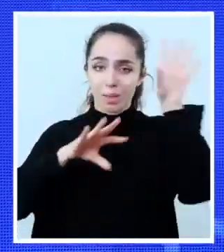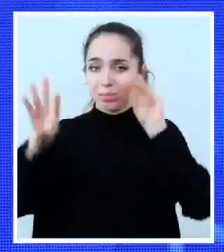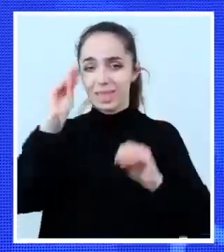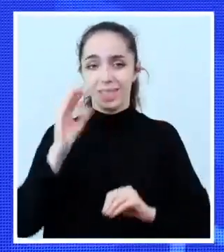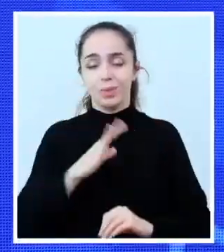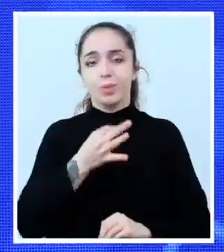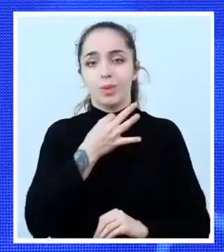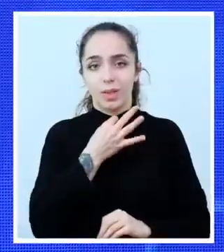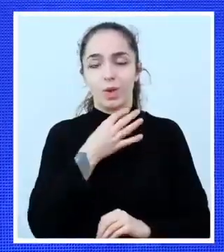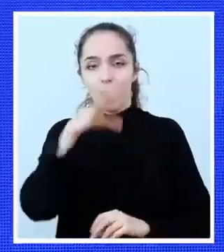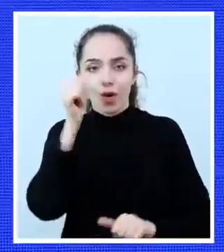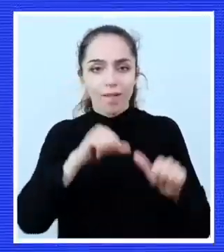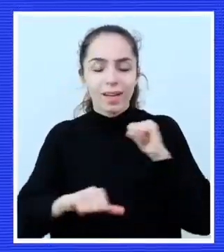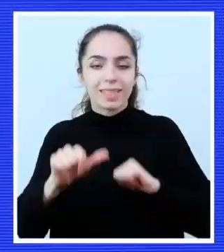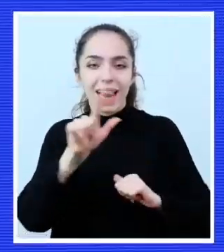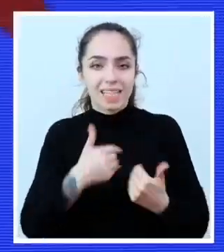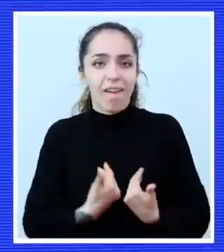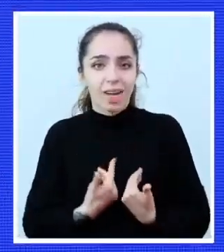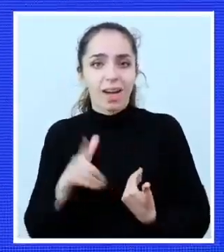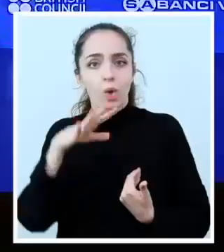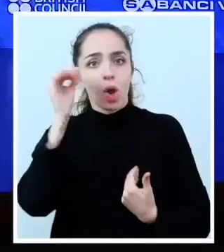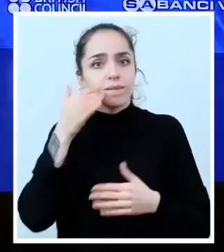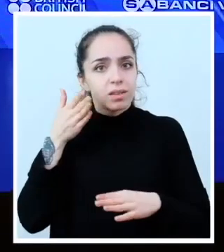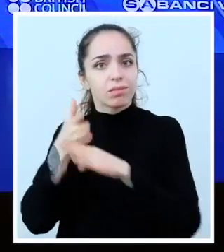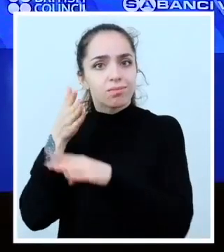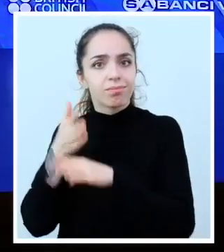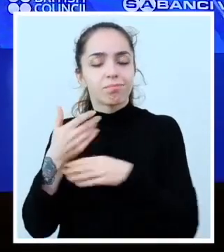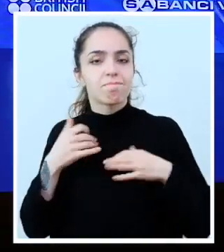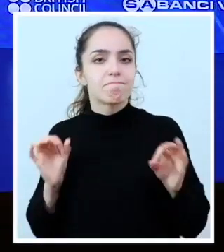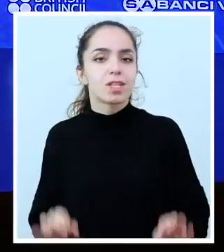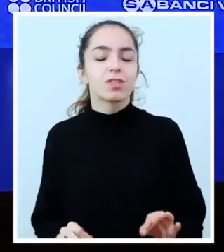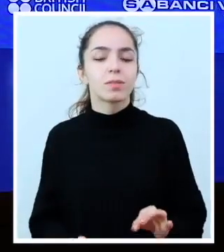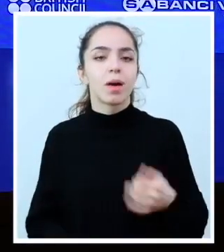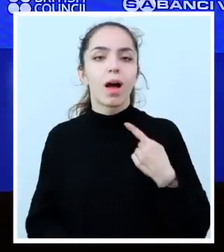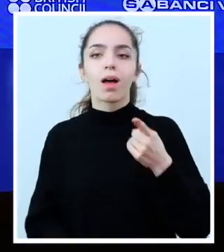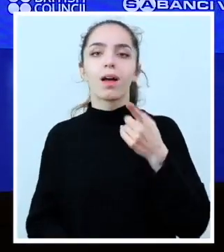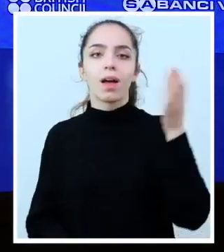ve Erciyes Üniversitesi'nde derslere girmeye başladım lisedeyken. Bir şey fark ettim.